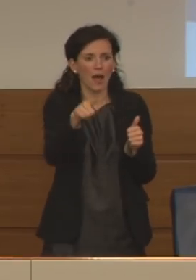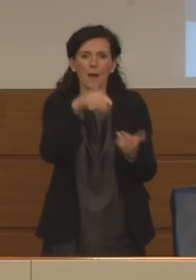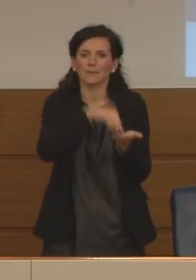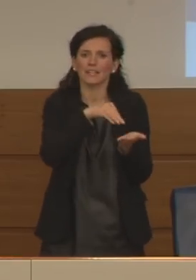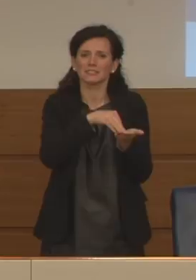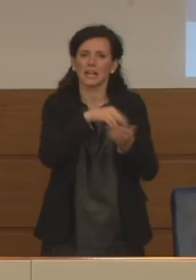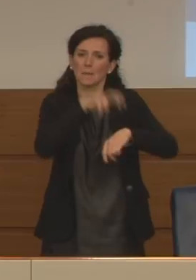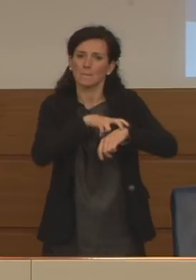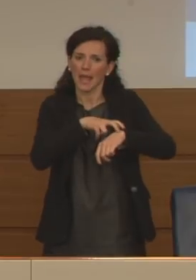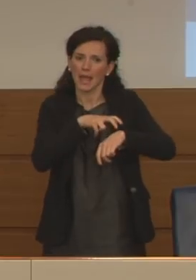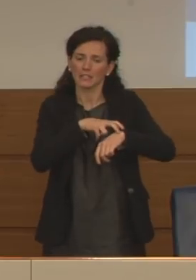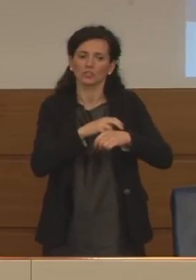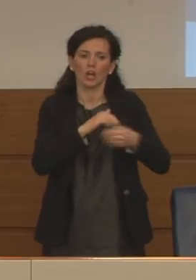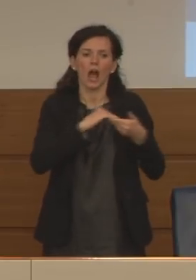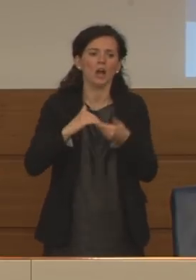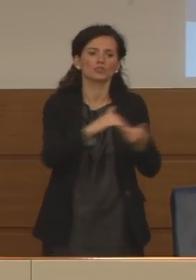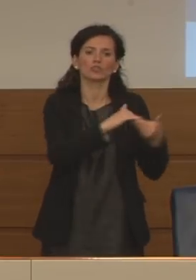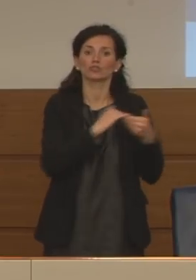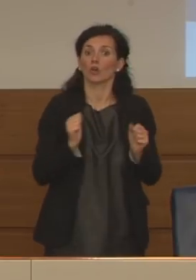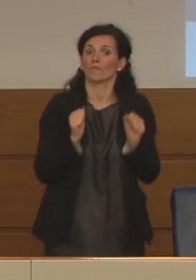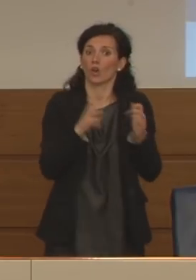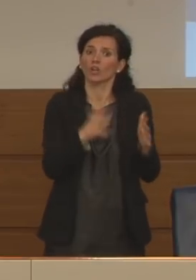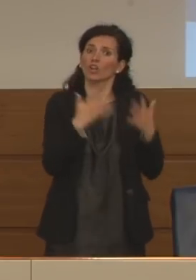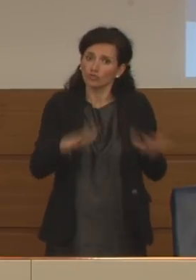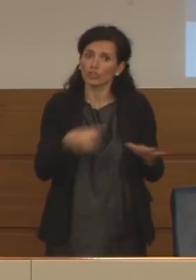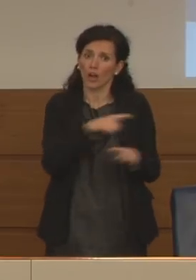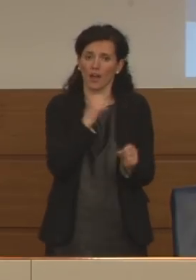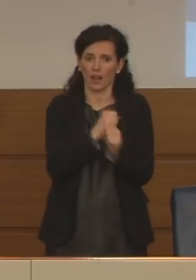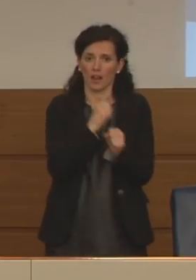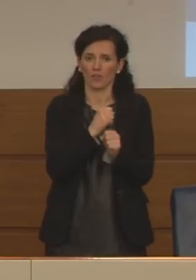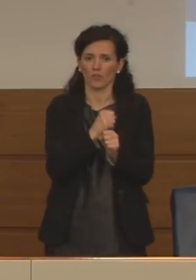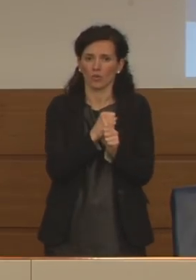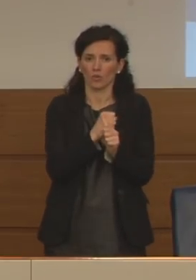Associazioni di Volontariato che già prestano servizio. Ricordavo prima nella